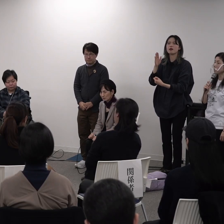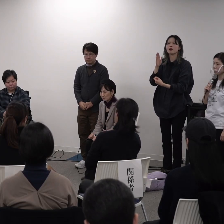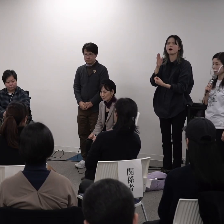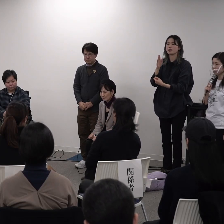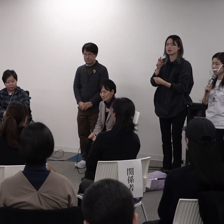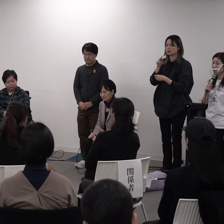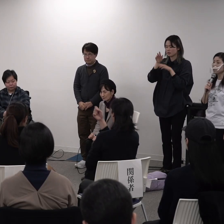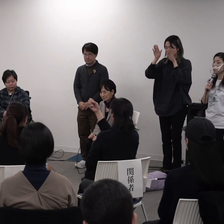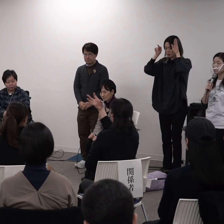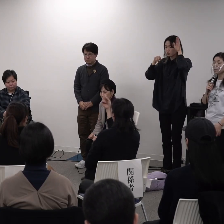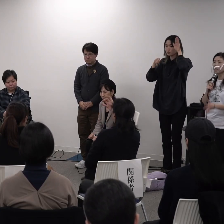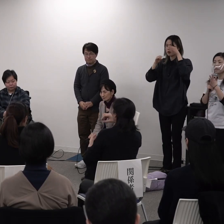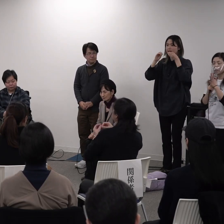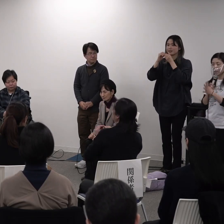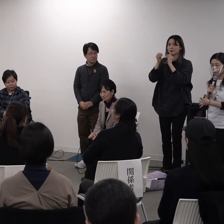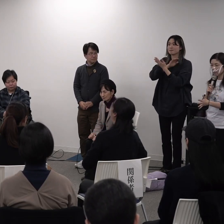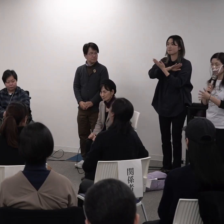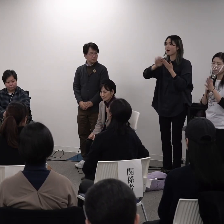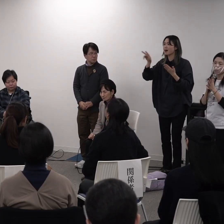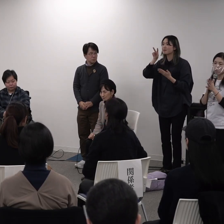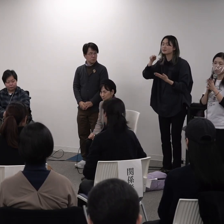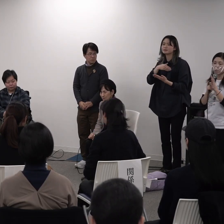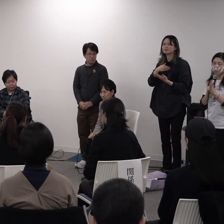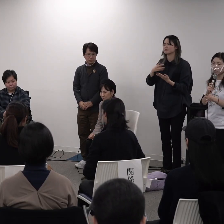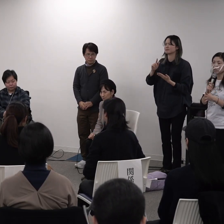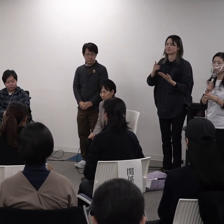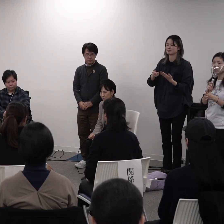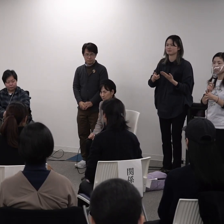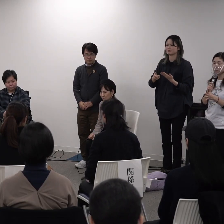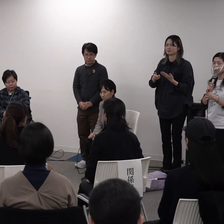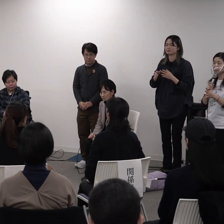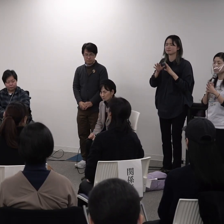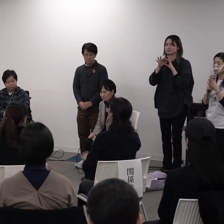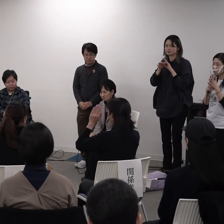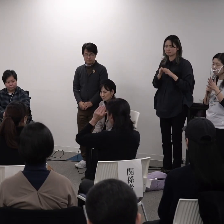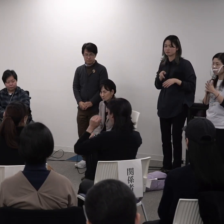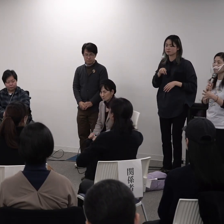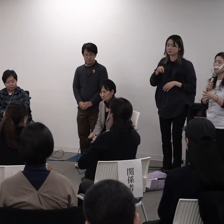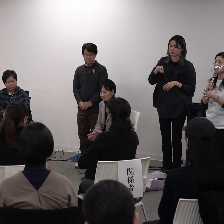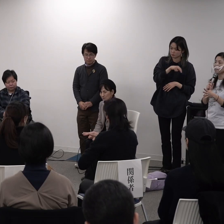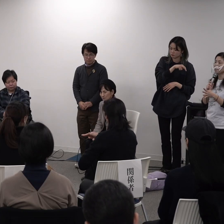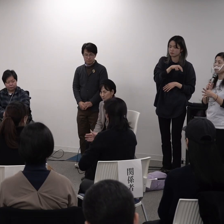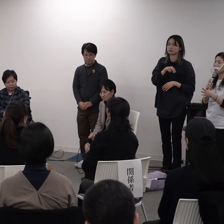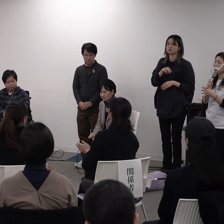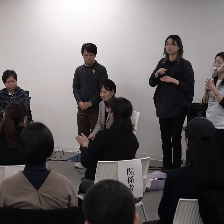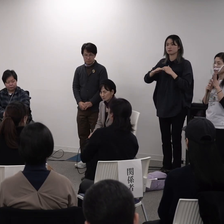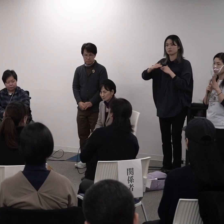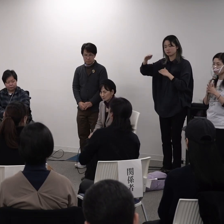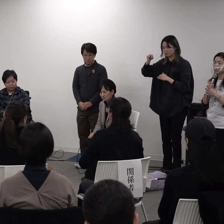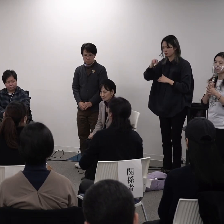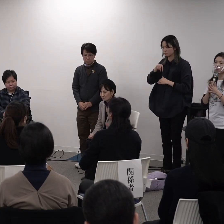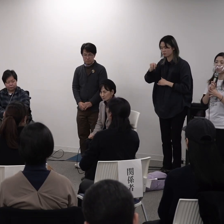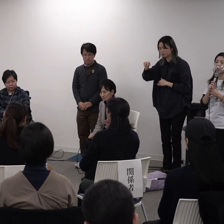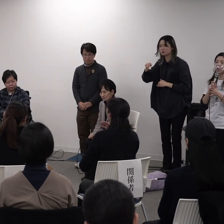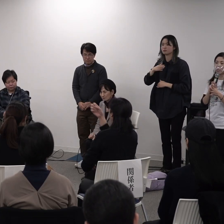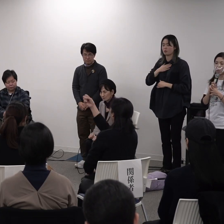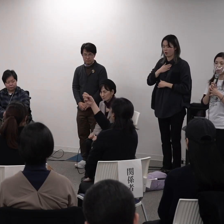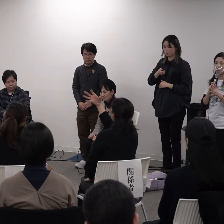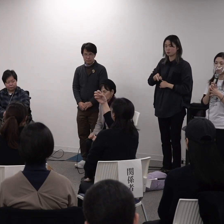なので段差わかります 曲がり角わかります 信号までは一緒に来ることができます